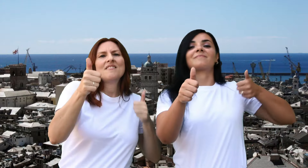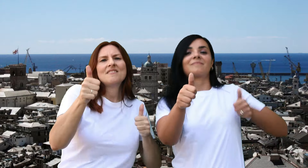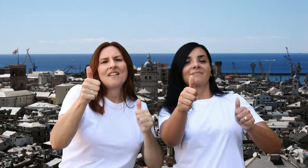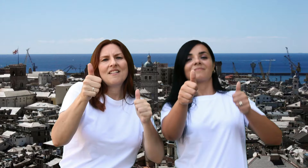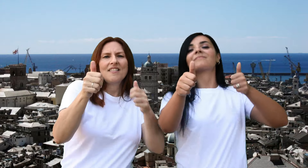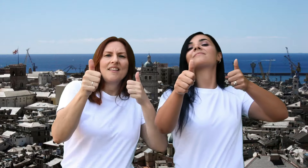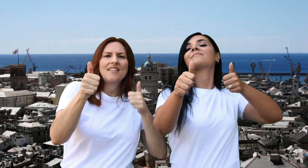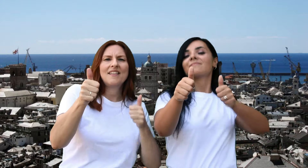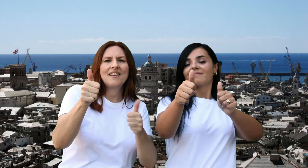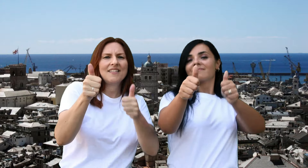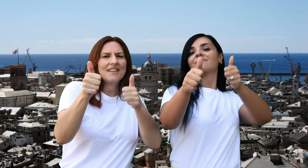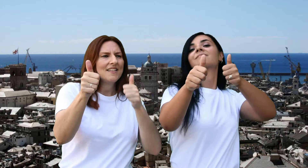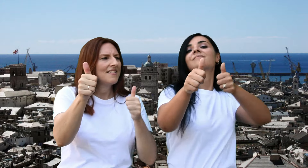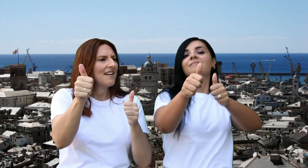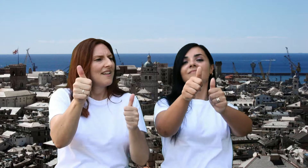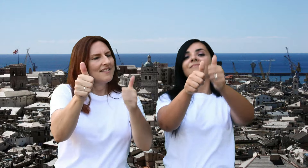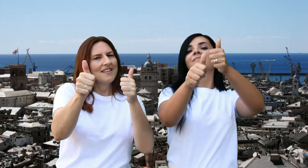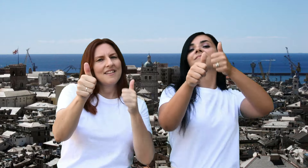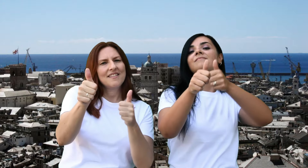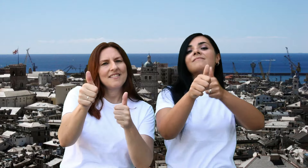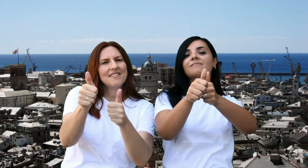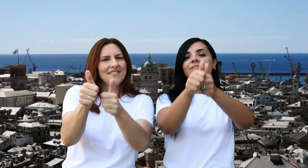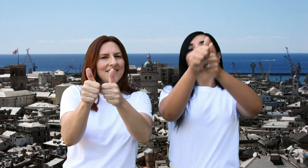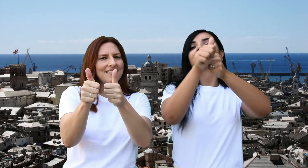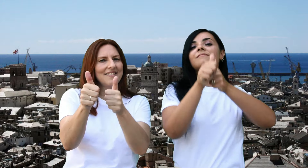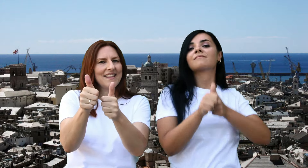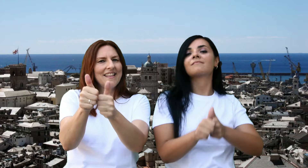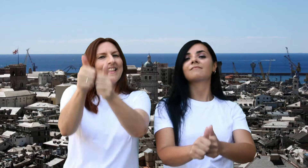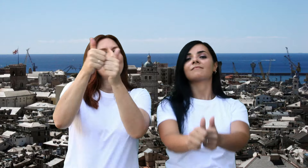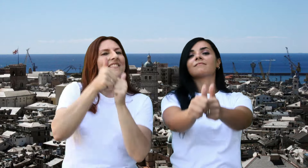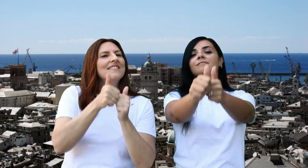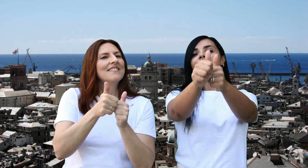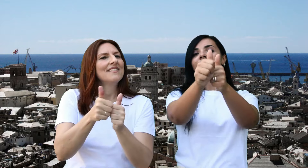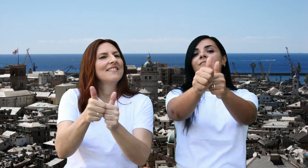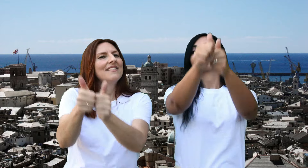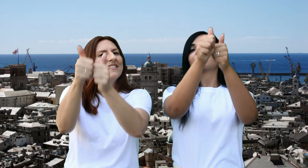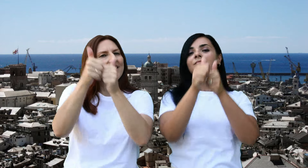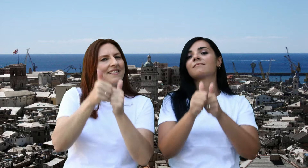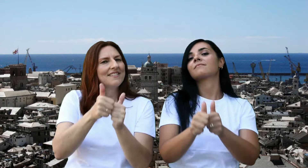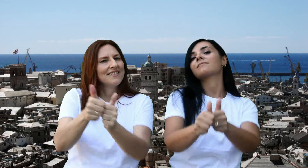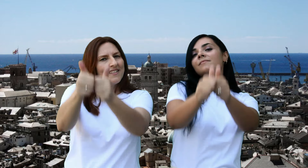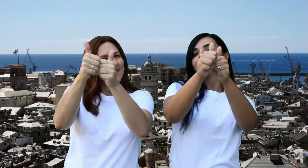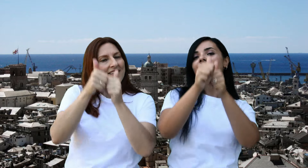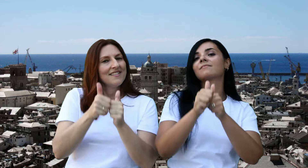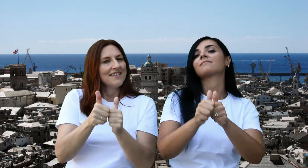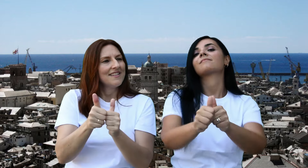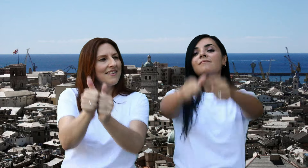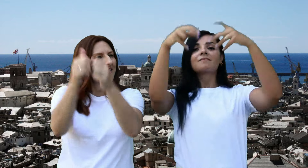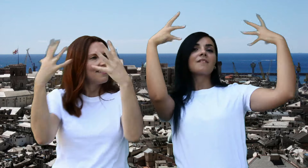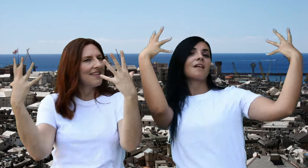accorciare le distanze è il primo passo per andar distante!